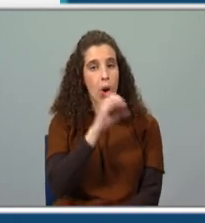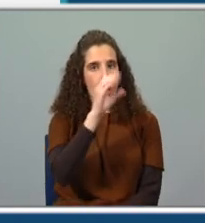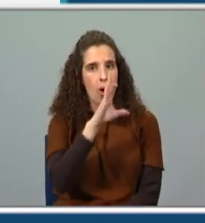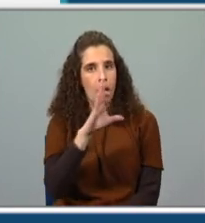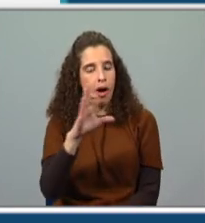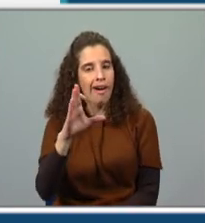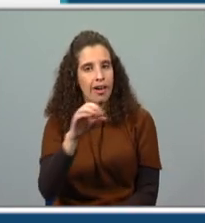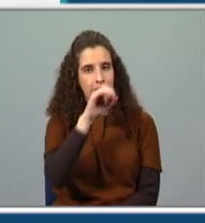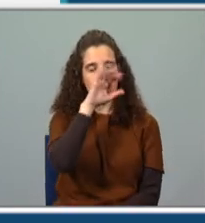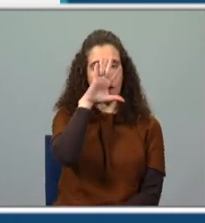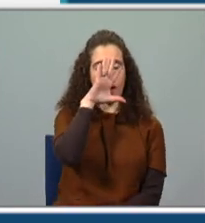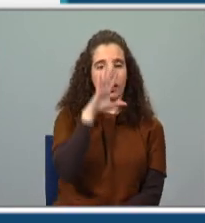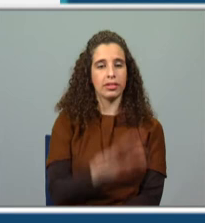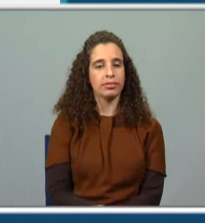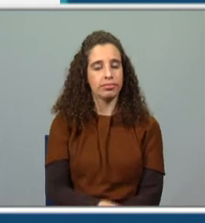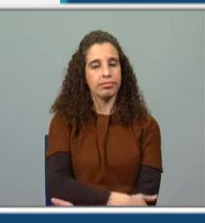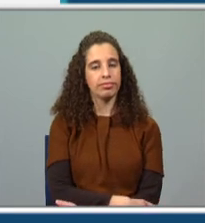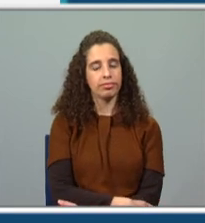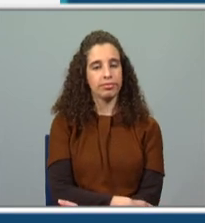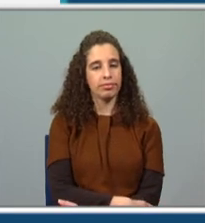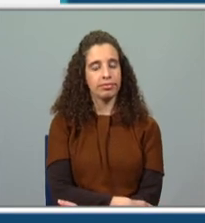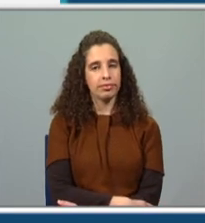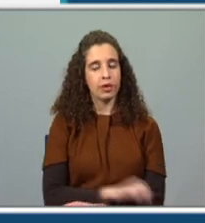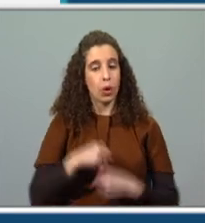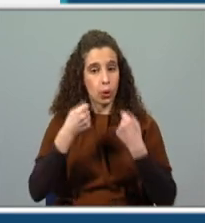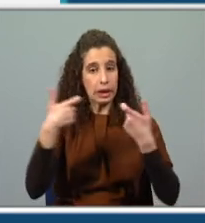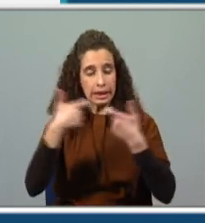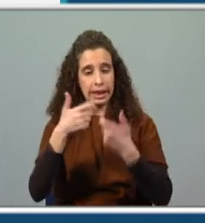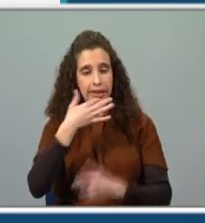dos espanto vamos ver se conseguimos Ligar corretamente 讓我們看看我們是否可以正確連接